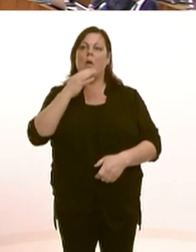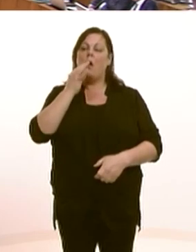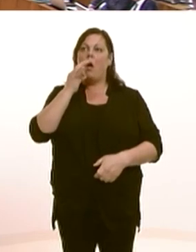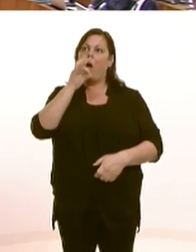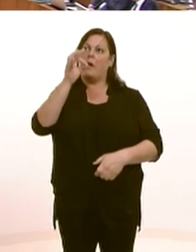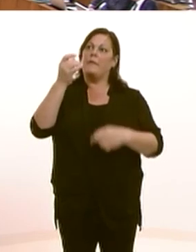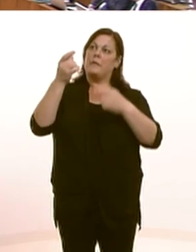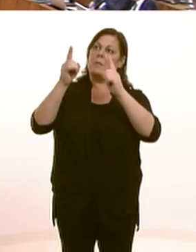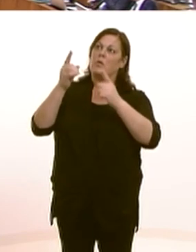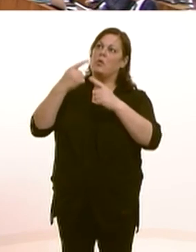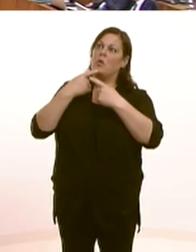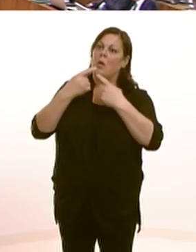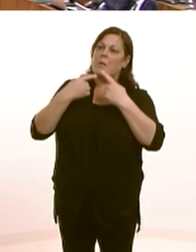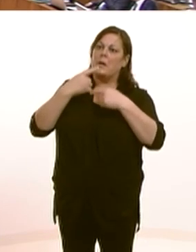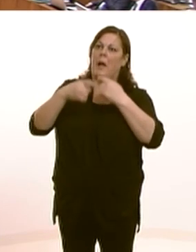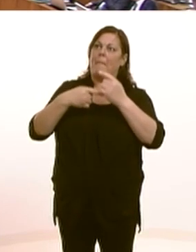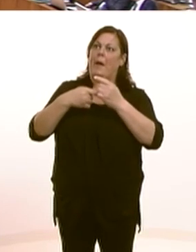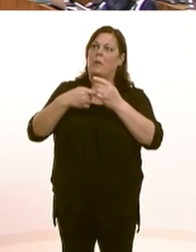Bethan Jenkins: Diolch am yr ateb hynny.